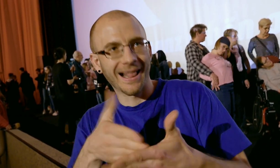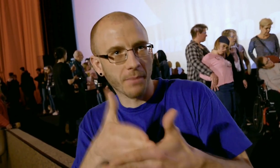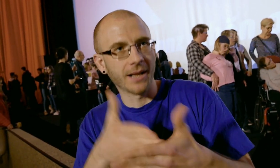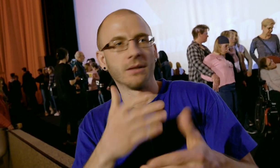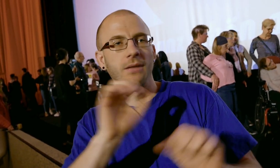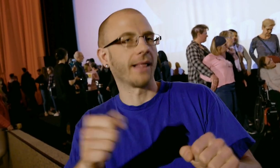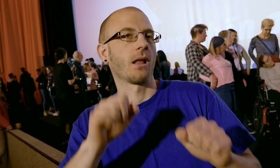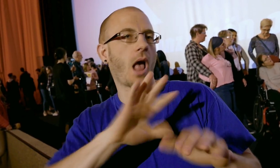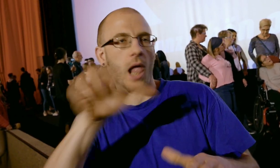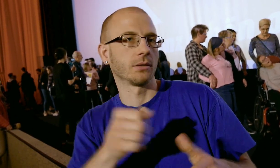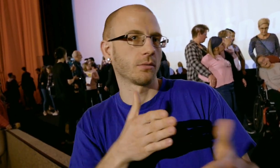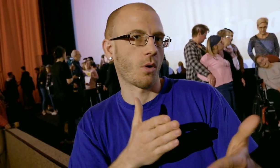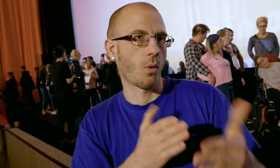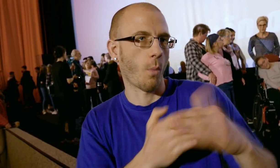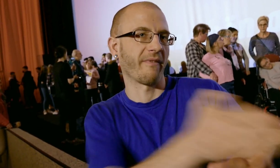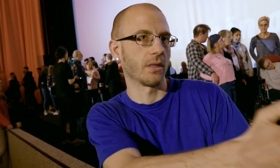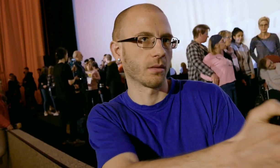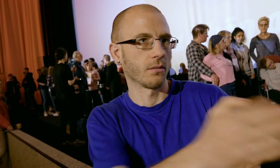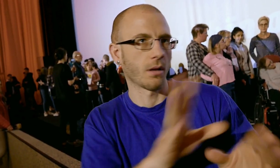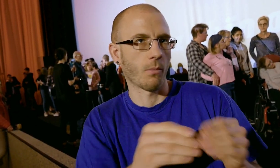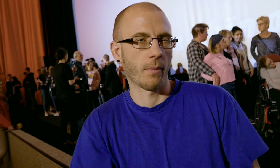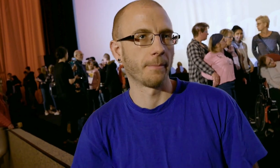oder Hindernisse im Parkour handelt.